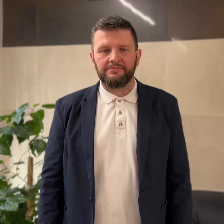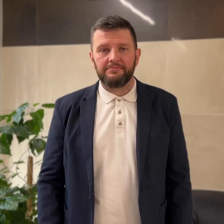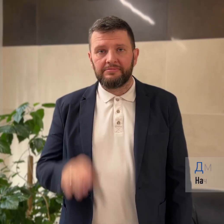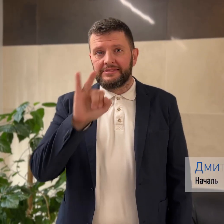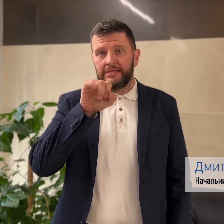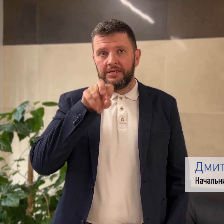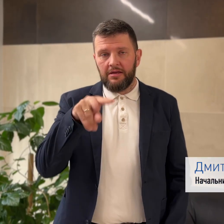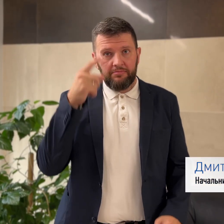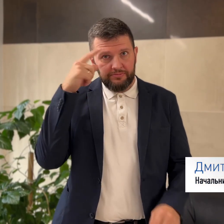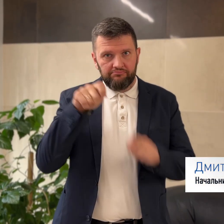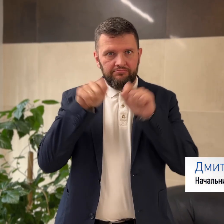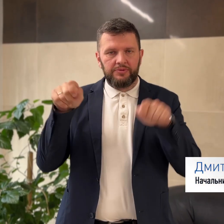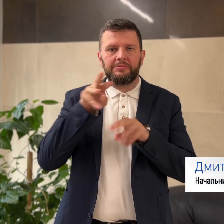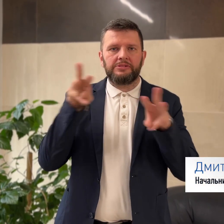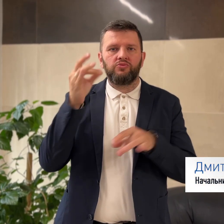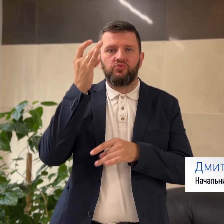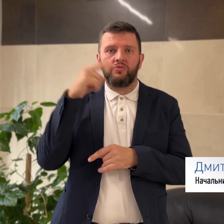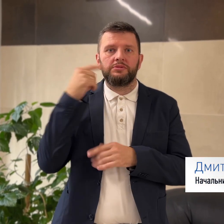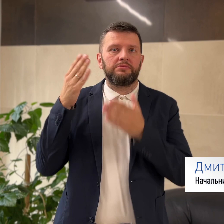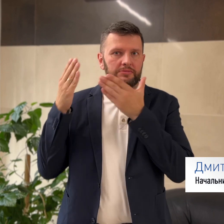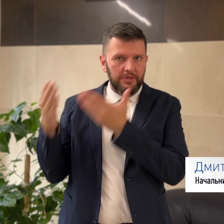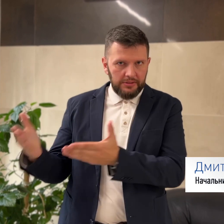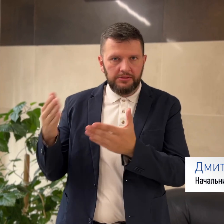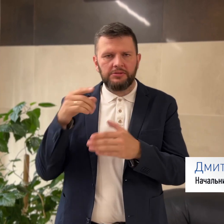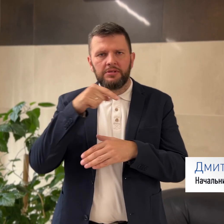Инклюзивная творческая лаборатория (ИТЛ), инициатором образования